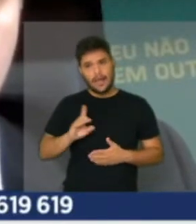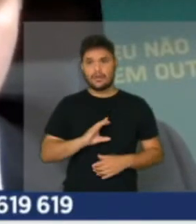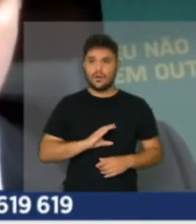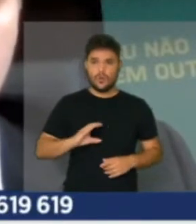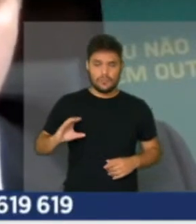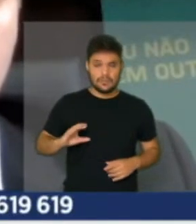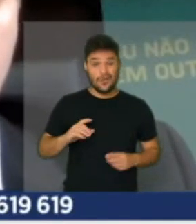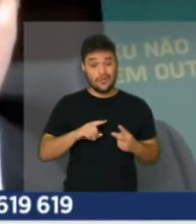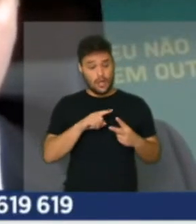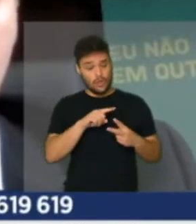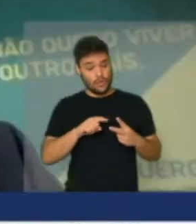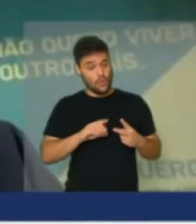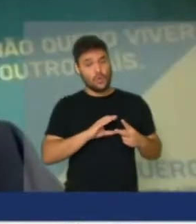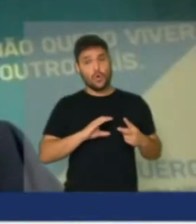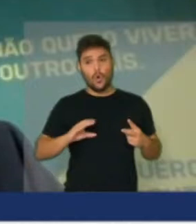MINISTRO TANTO A CTASP COMO A C FFC. ENTENDEMOS, POR ISSO,